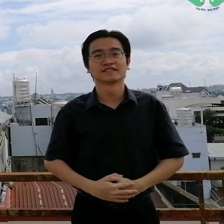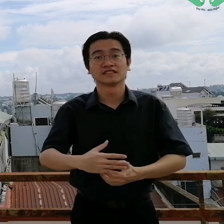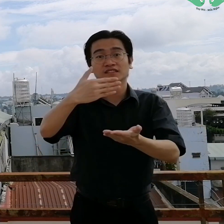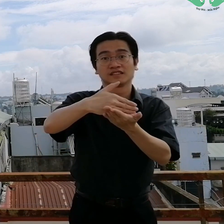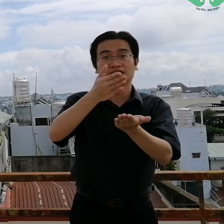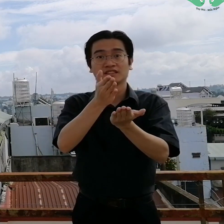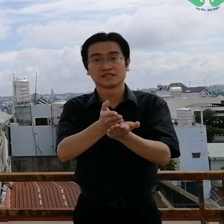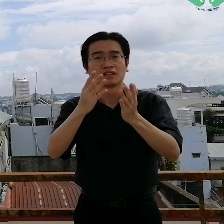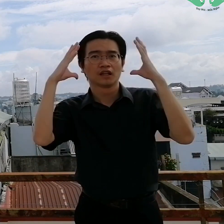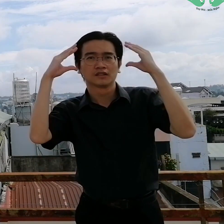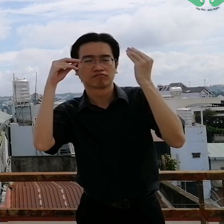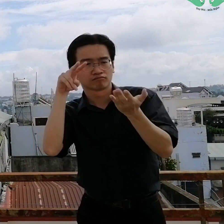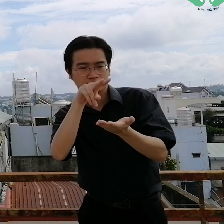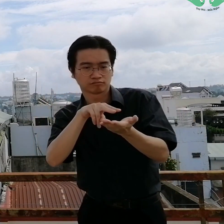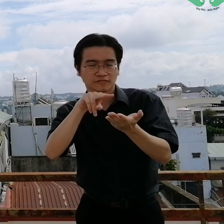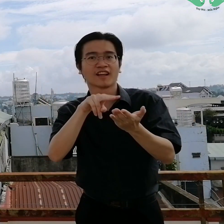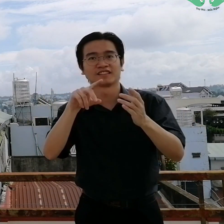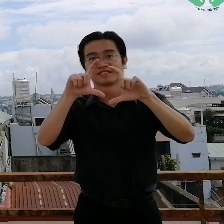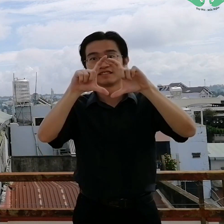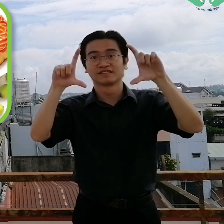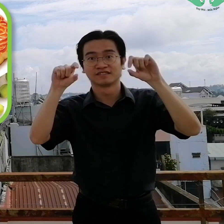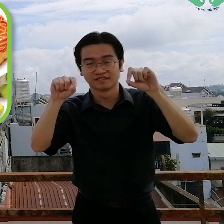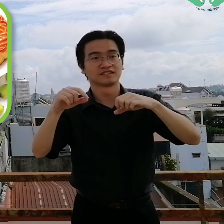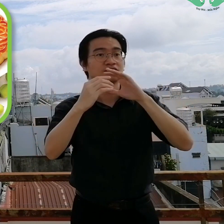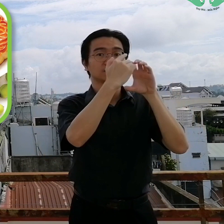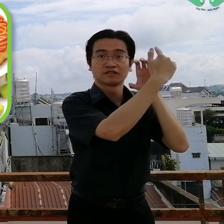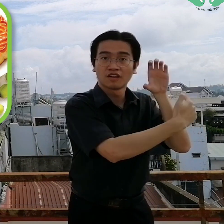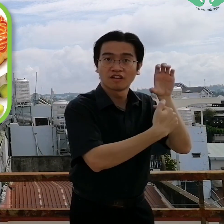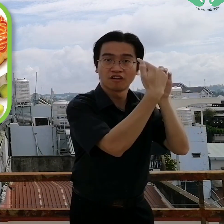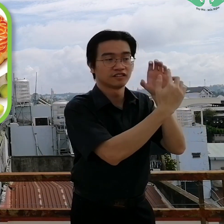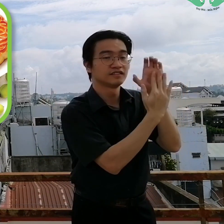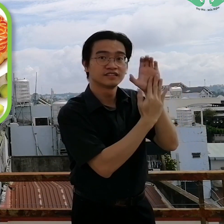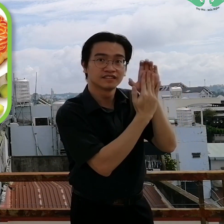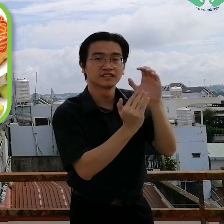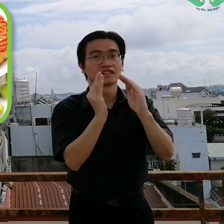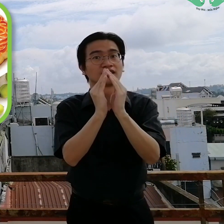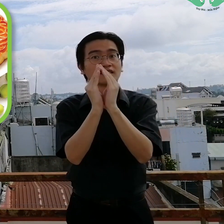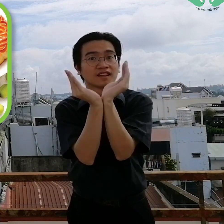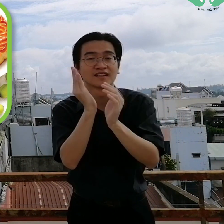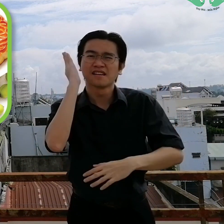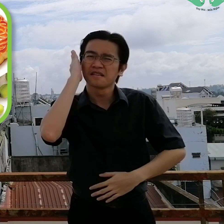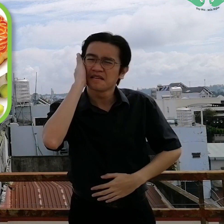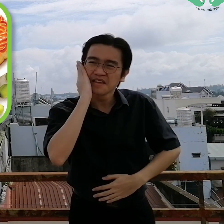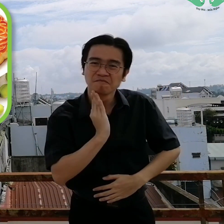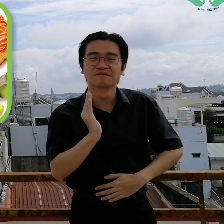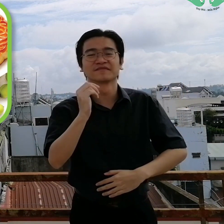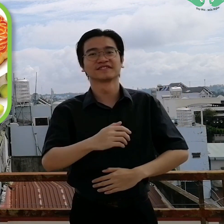Bánh trung thu thường có dạng hình tròn hay hình vuông hình dáng bánh trung thu có hoa sen rất đẹp mắt